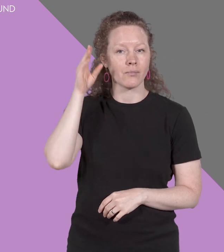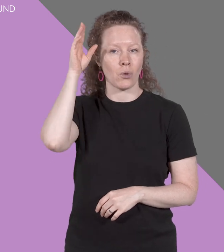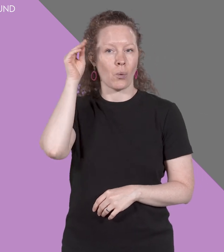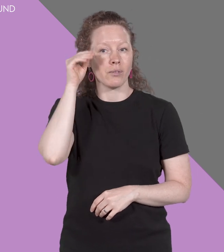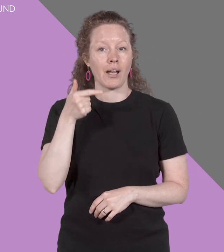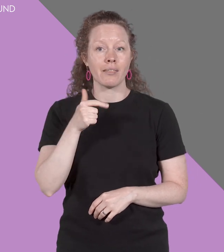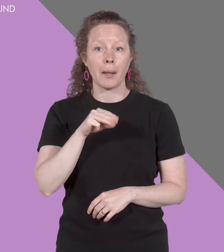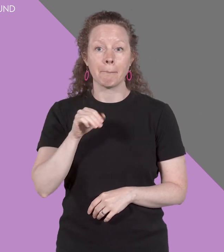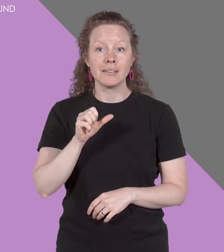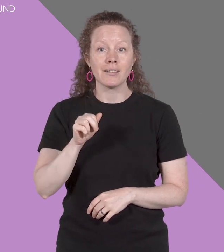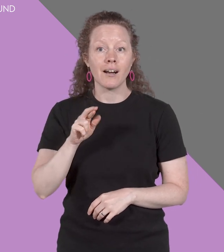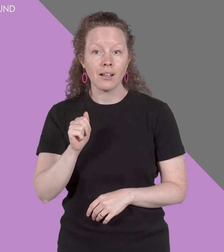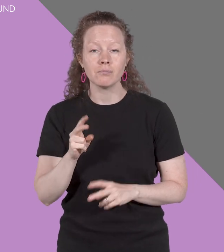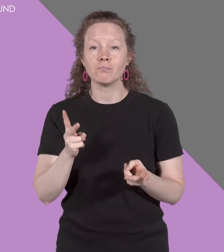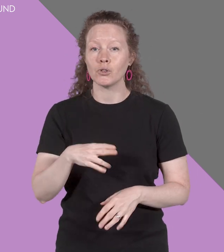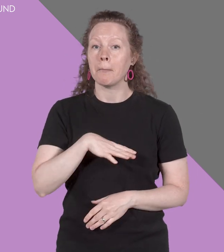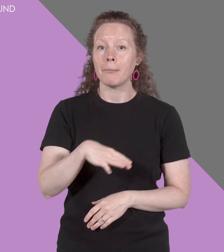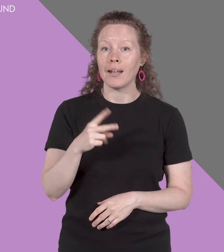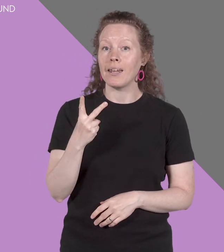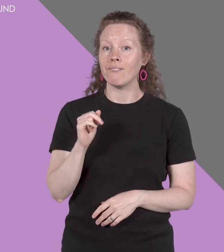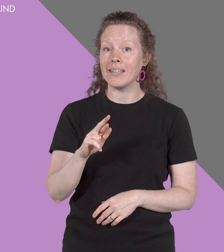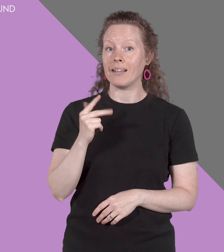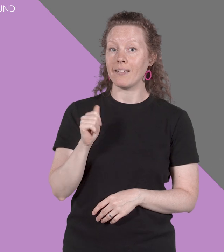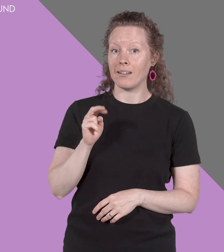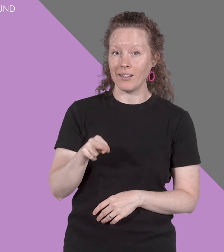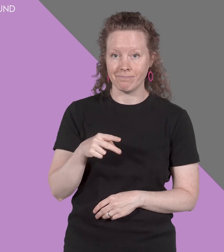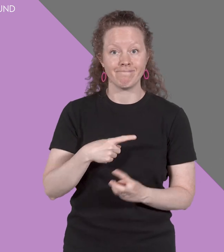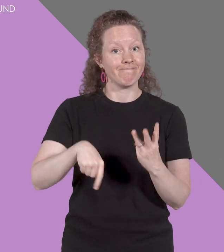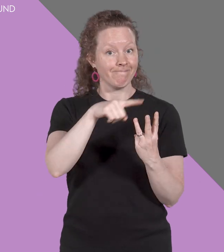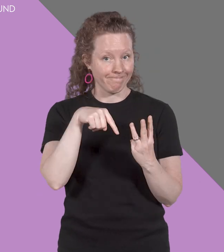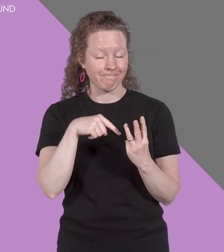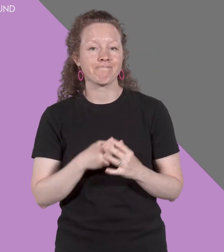Ronja Tammisara och Mari Virtanen.